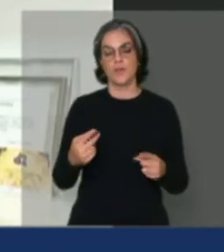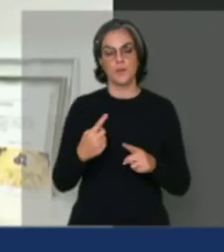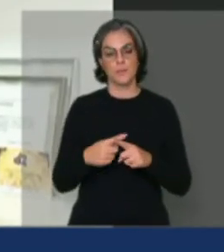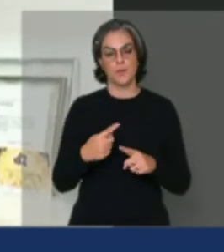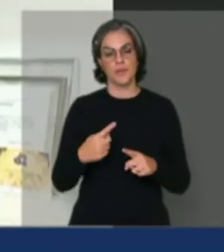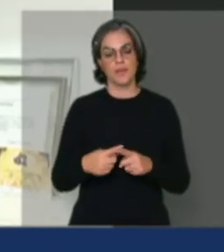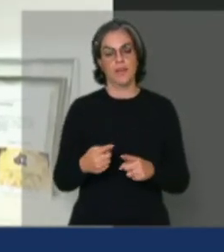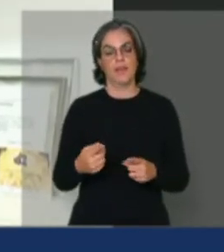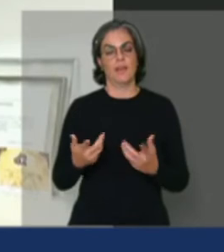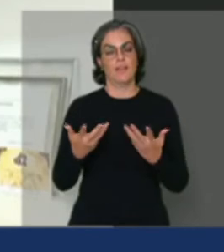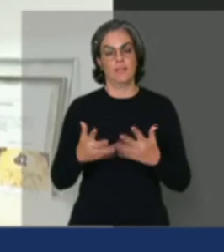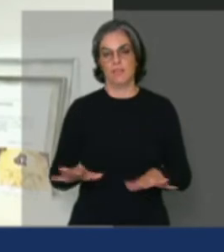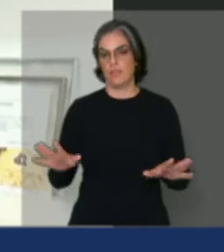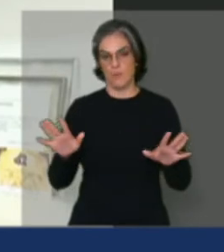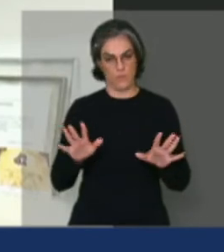CAMINHO VAI SER O VOTO IMPRESSO, O VOTO IMPRESSÃO É